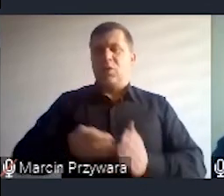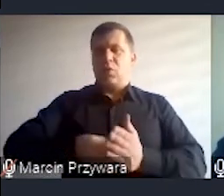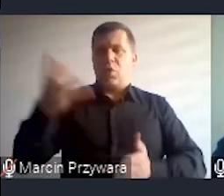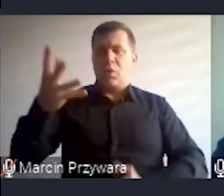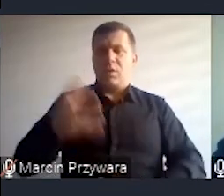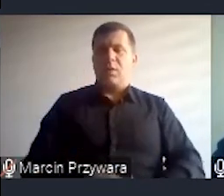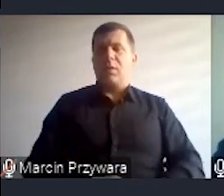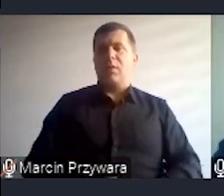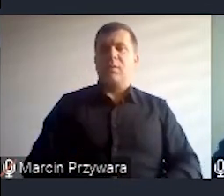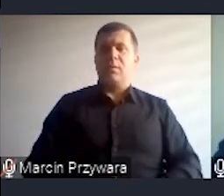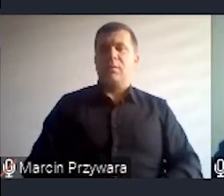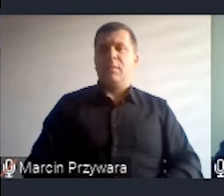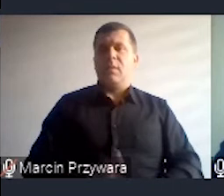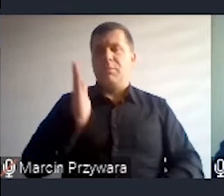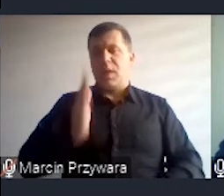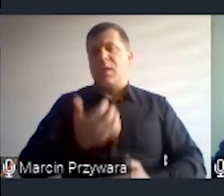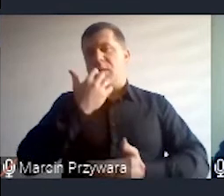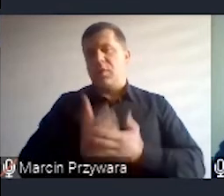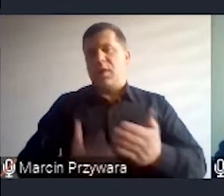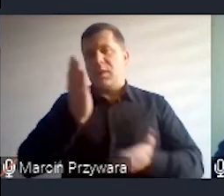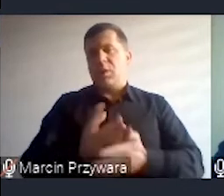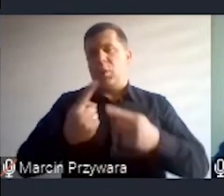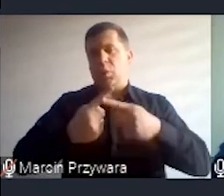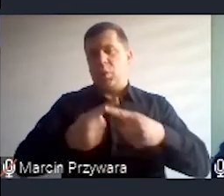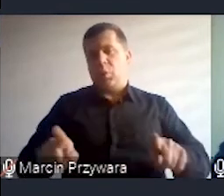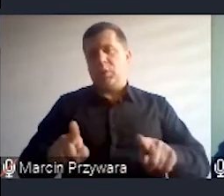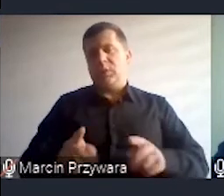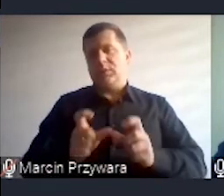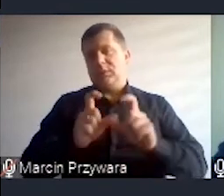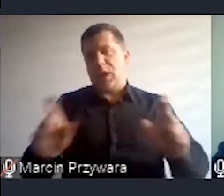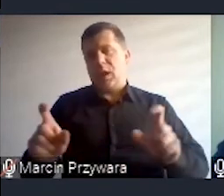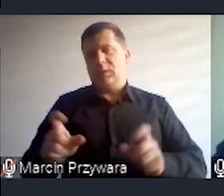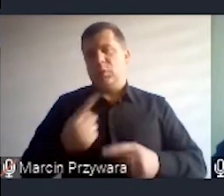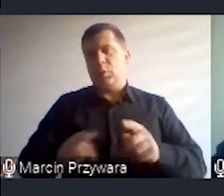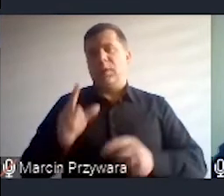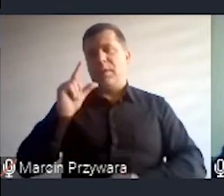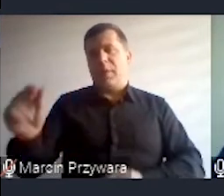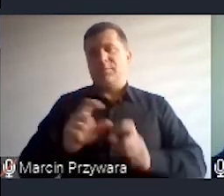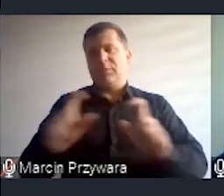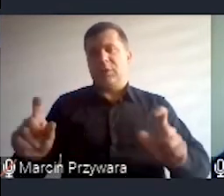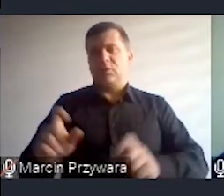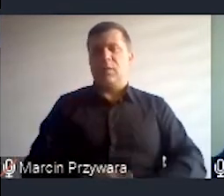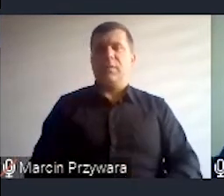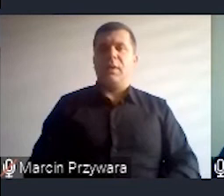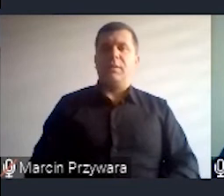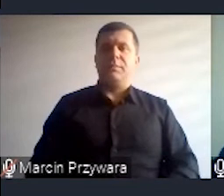więc będą wykorzystywane tylko w krótkim czasie, w krótkiej perspektywie czasowej.